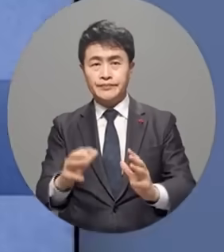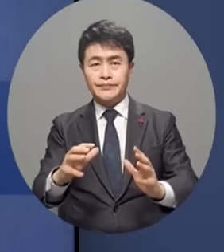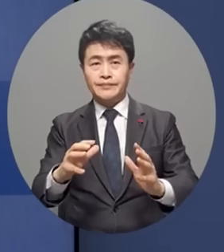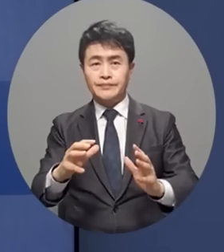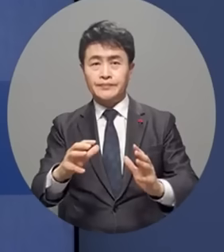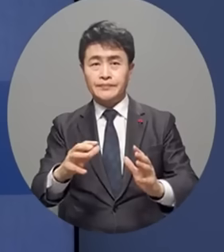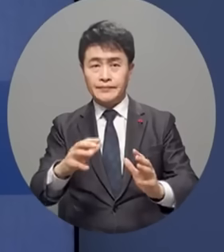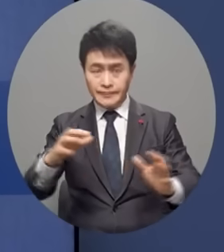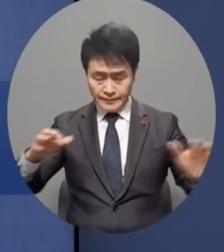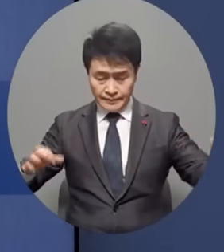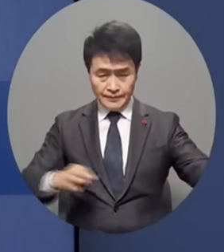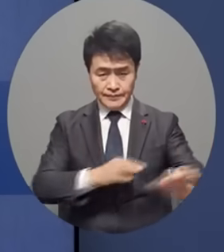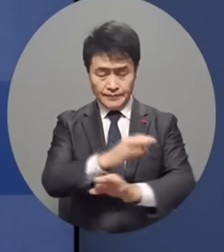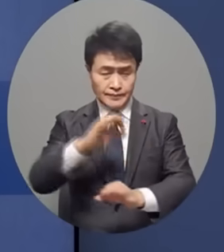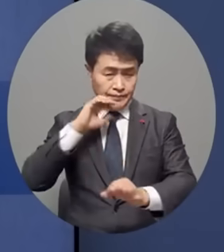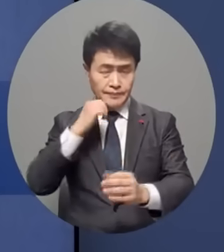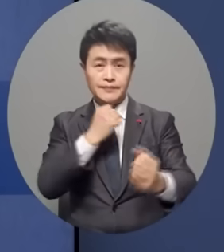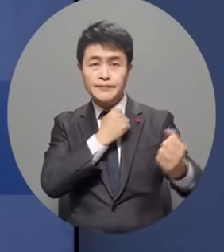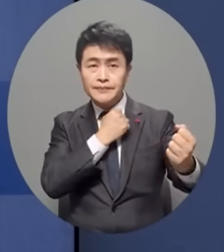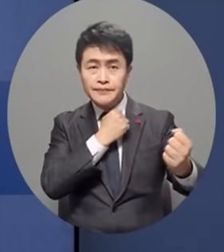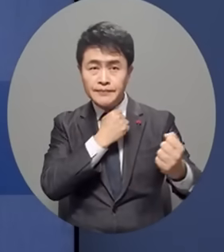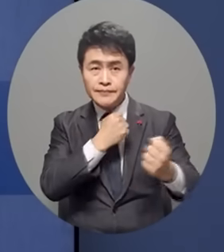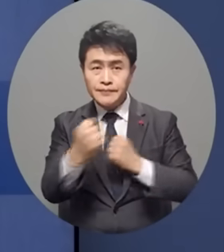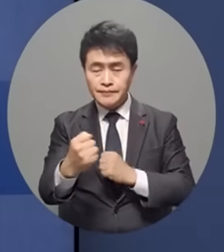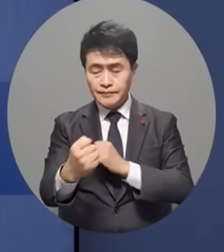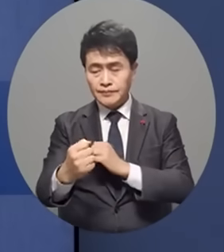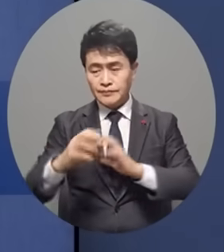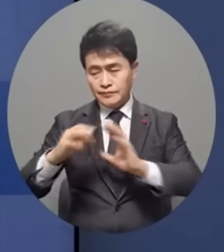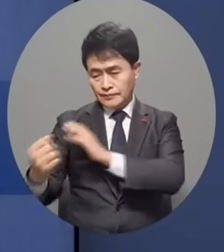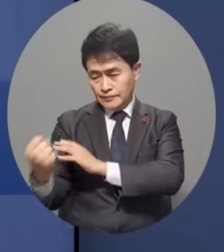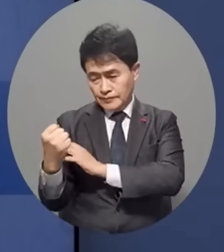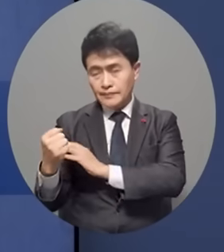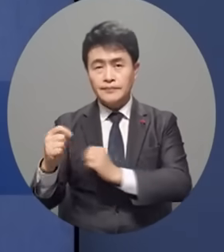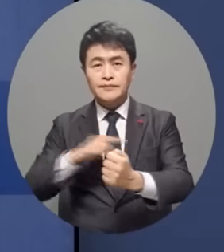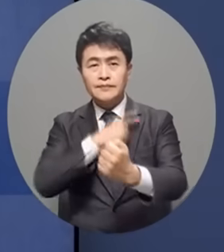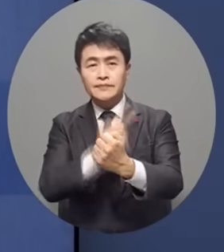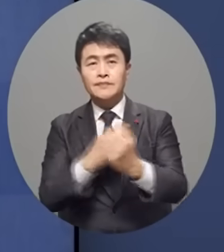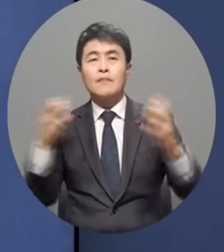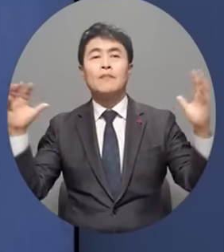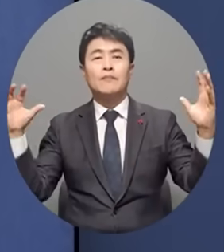국민 대통합을 이루어 당면한 경제 난국극복에 국가 역량을 총집결하기 위한